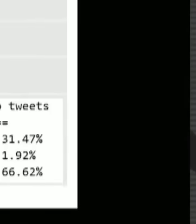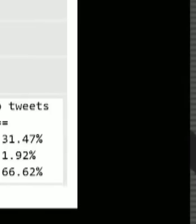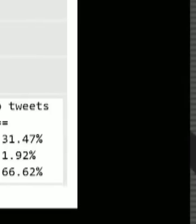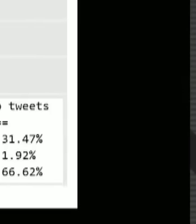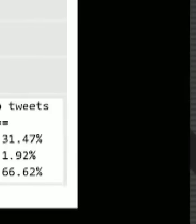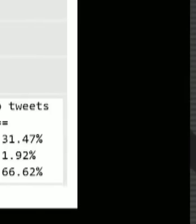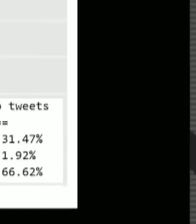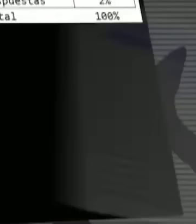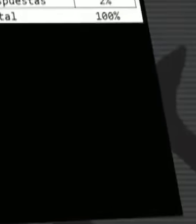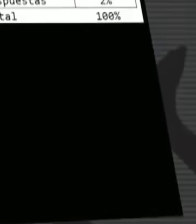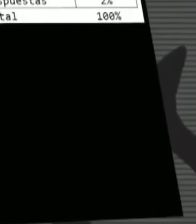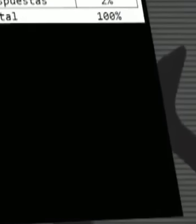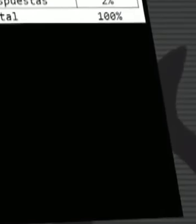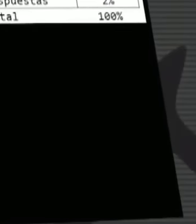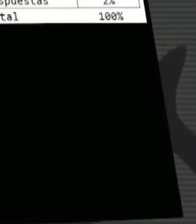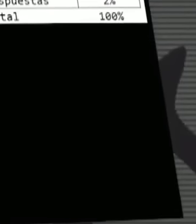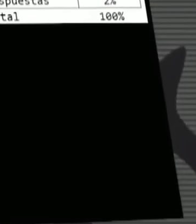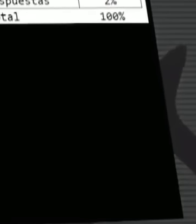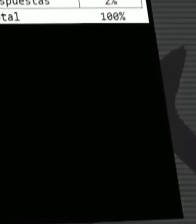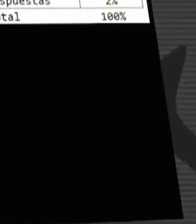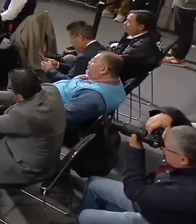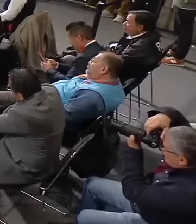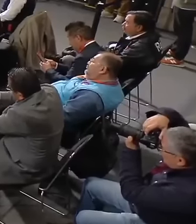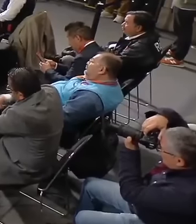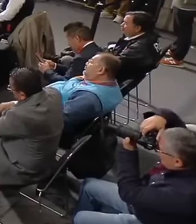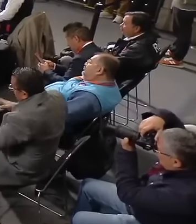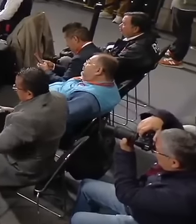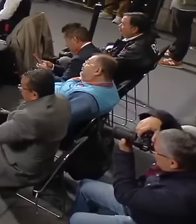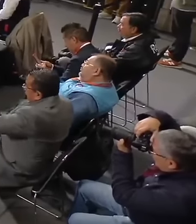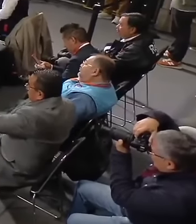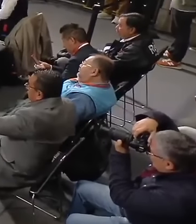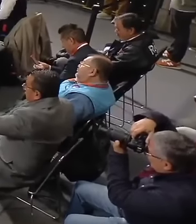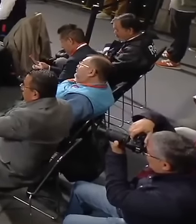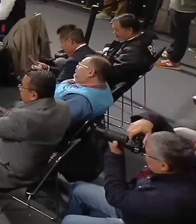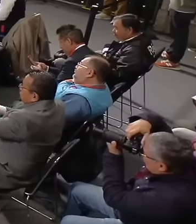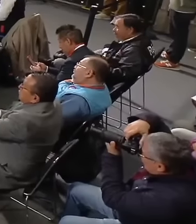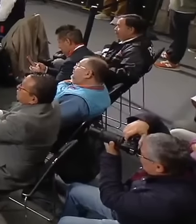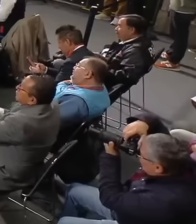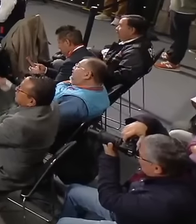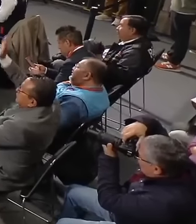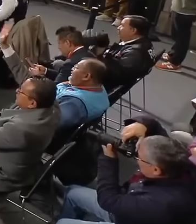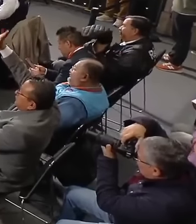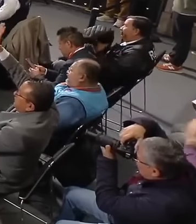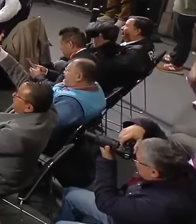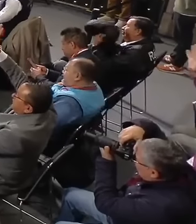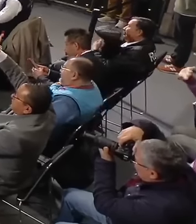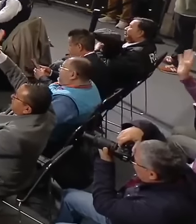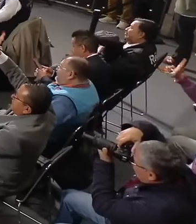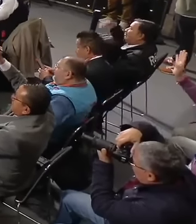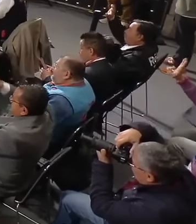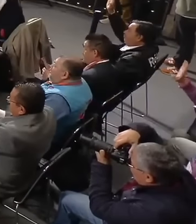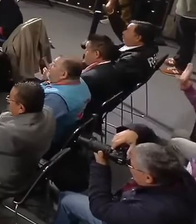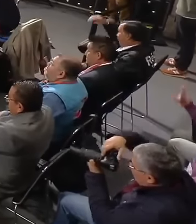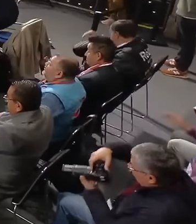elaborado por el experto Carlos Augusto Jiménez. Muchas gracias, presidenta. Gracias. Buen día.